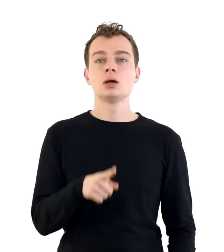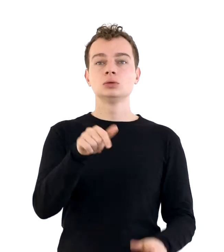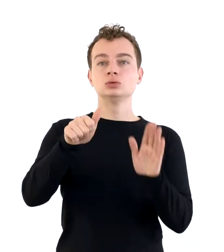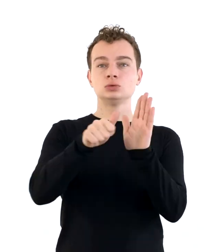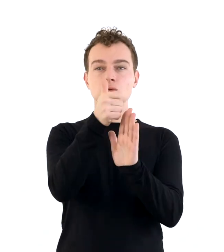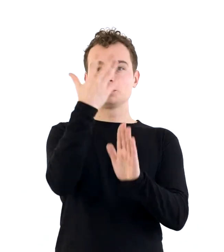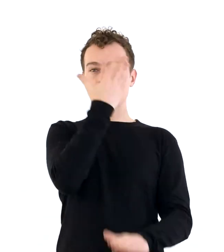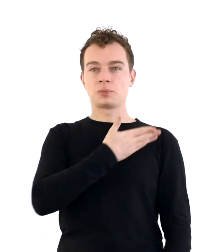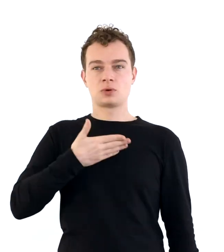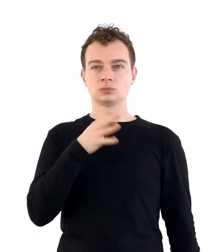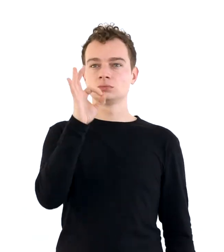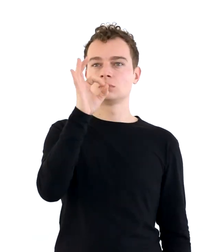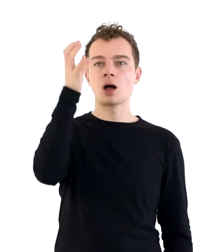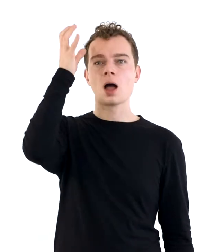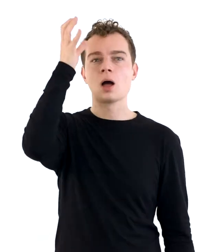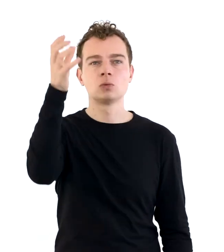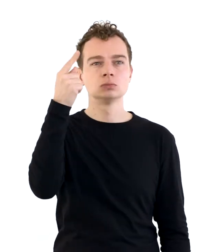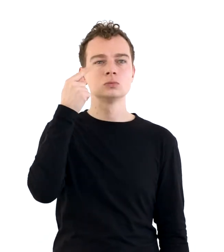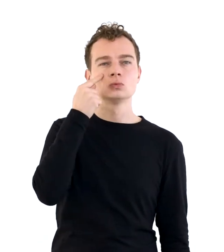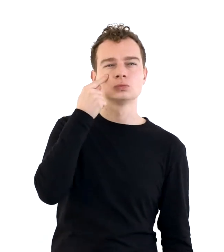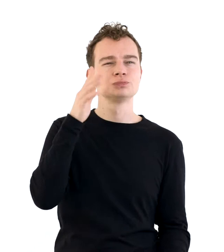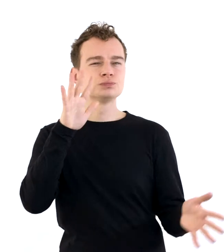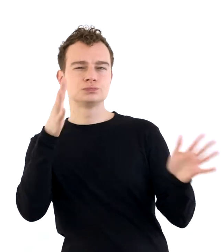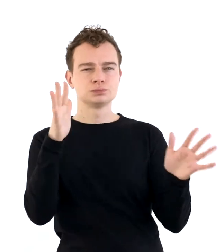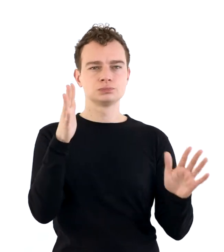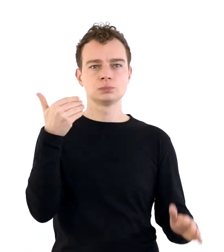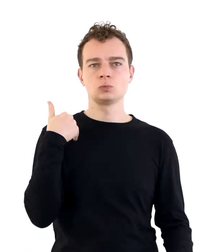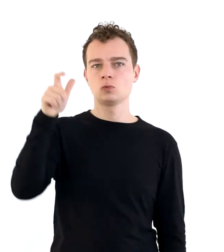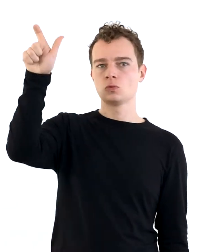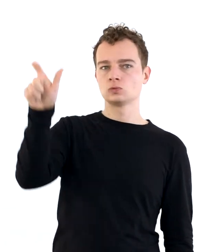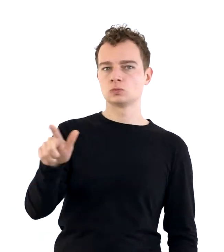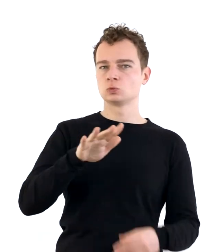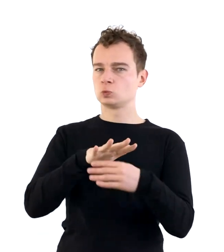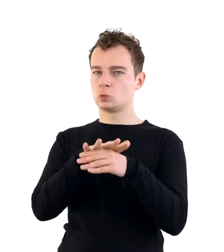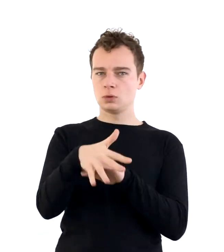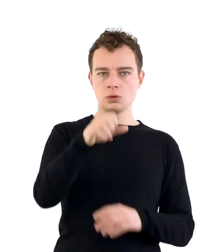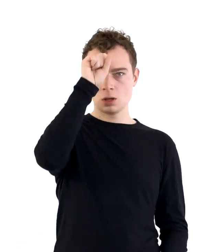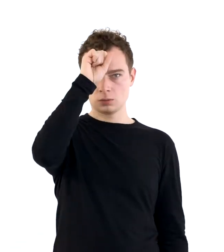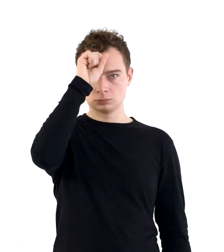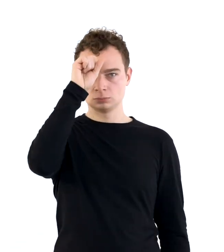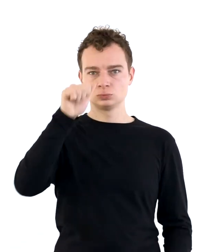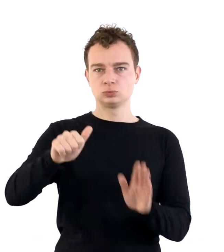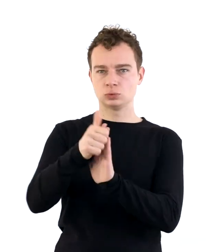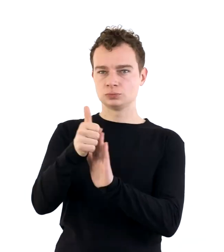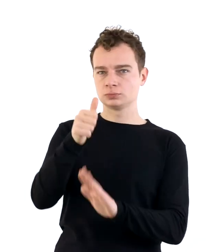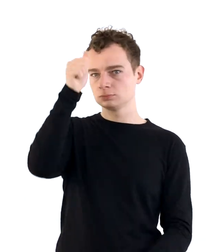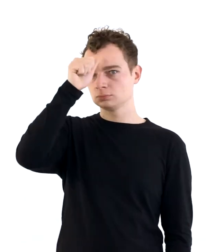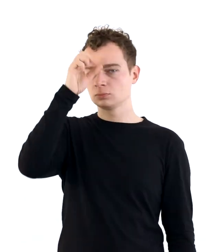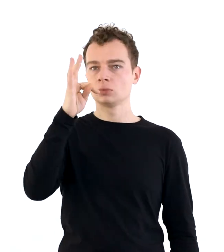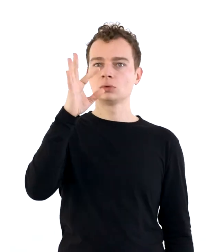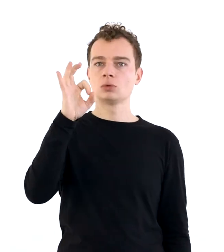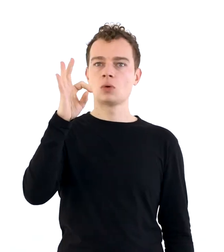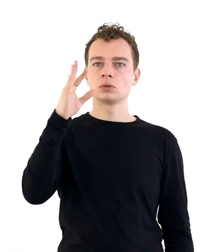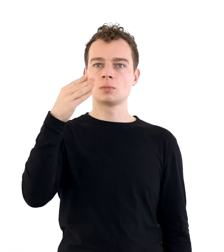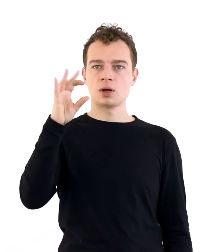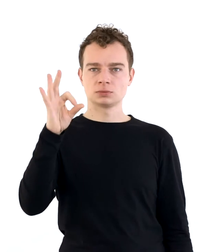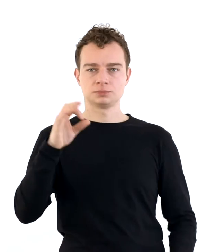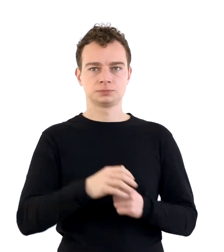Autorem przypuszczalnie był słynny rzeźbiarz egipski Totmes.